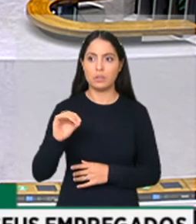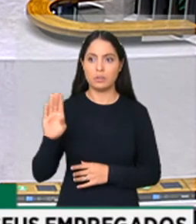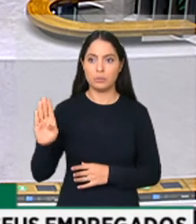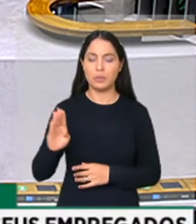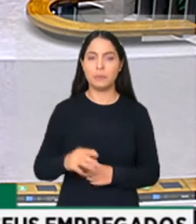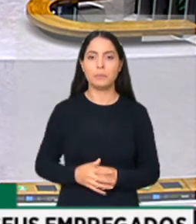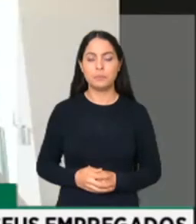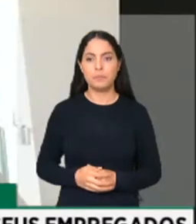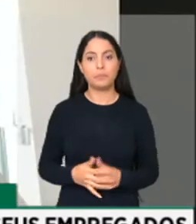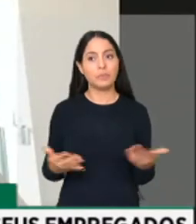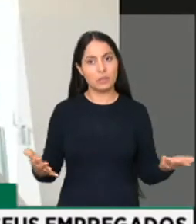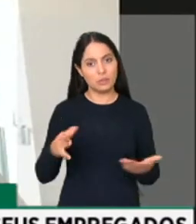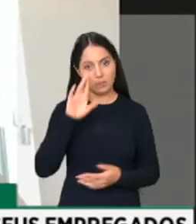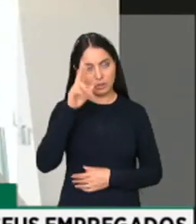PASSO A PALAVRA AO PCDOB. [DEPUTADO]: AGRADECENDO,